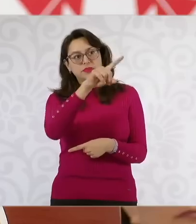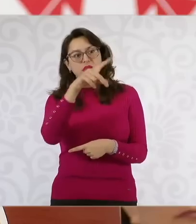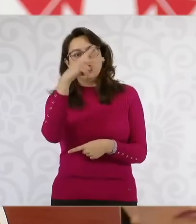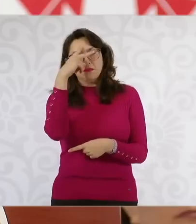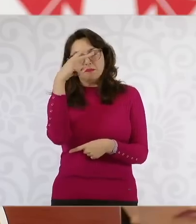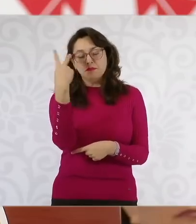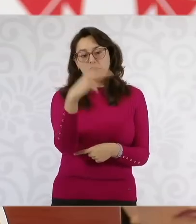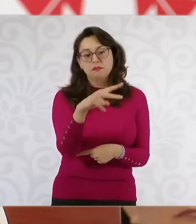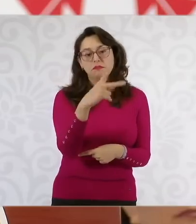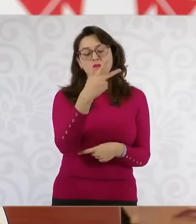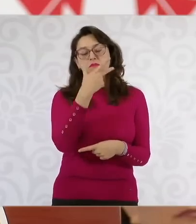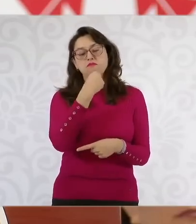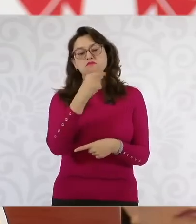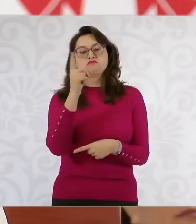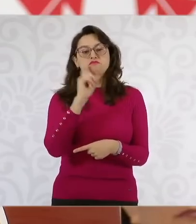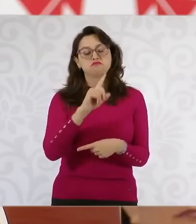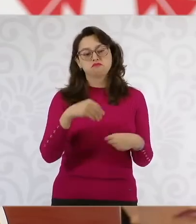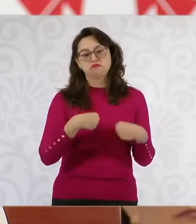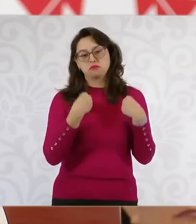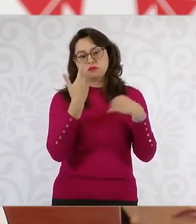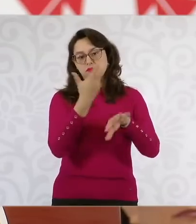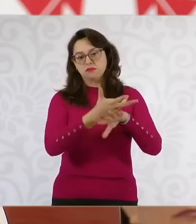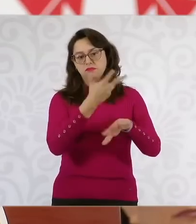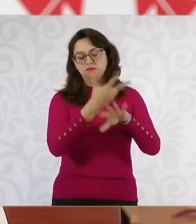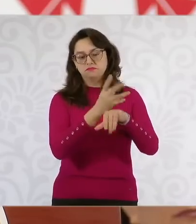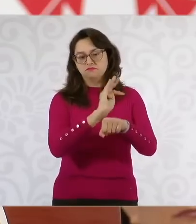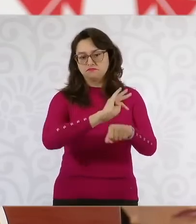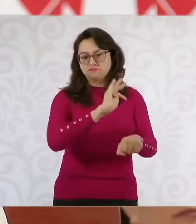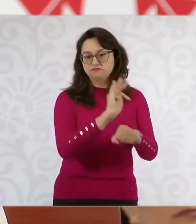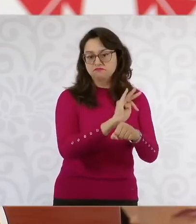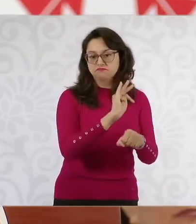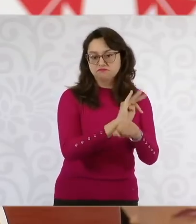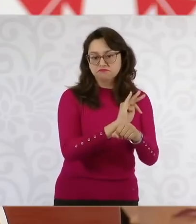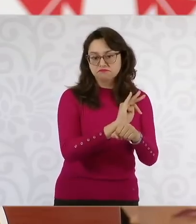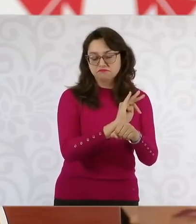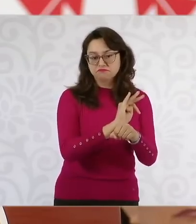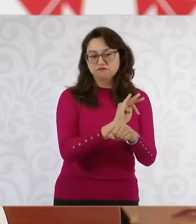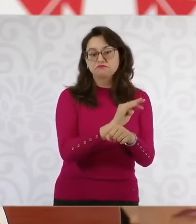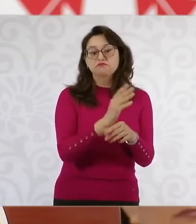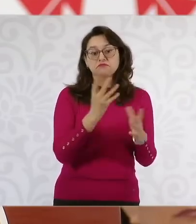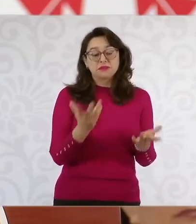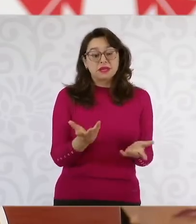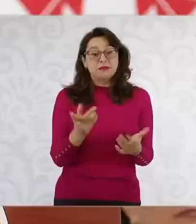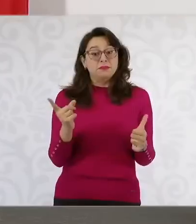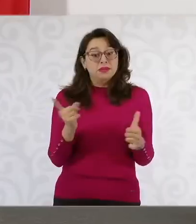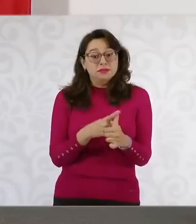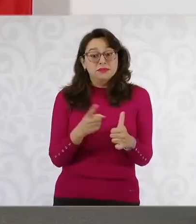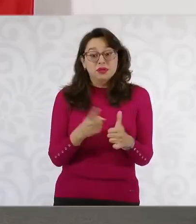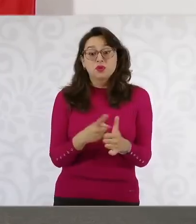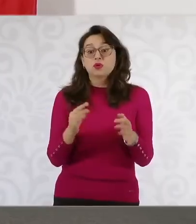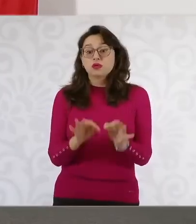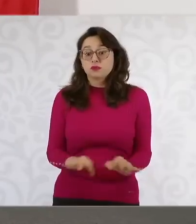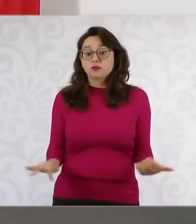Estados Unidos e vamos a seguir insistiendo la importancia del trabajo de las y los mexicanos